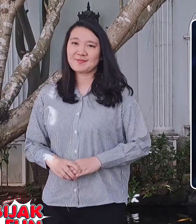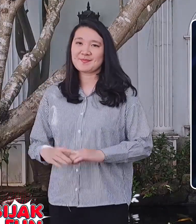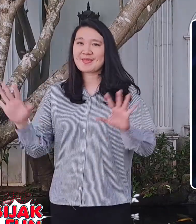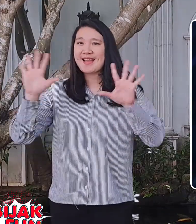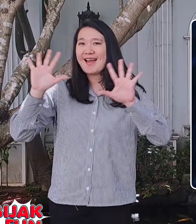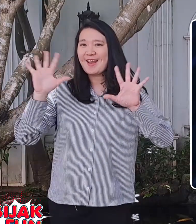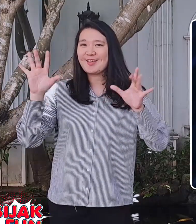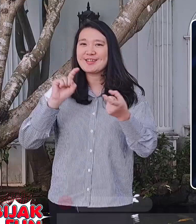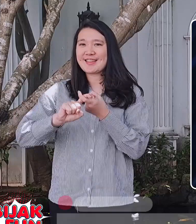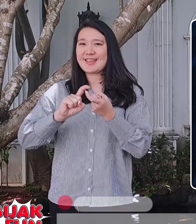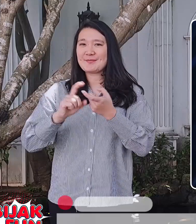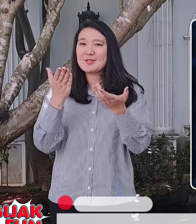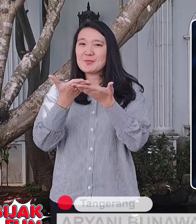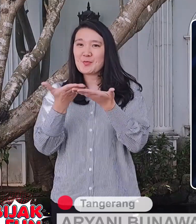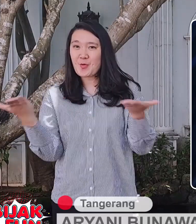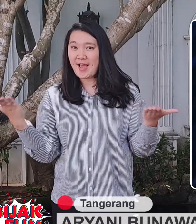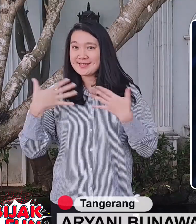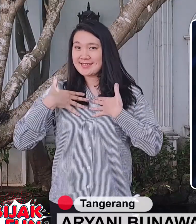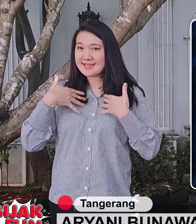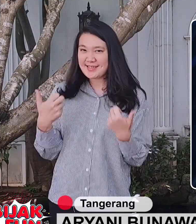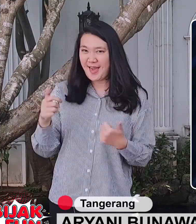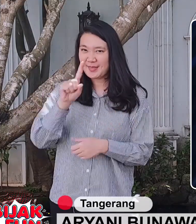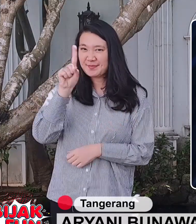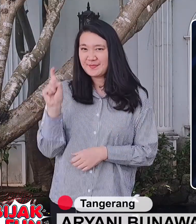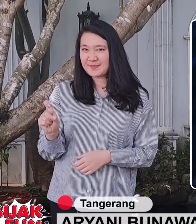Halo teman-teman semua, kalian sehat?